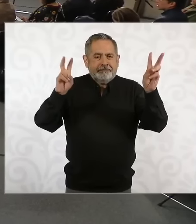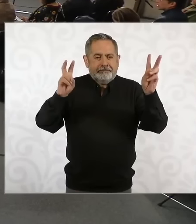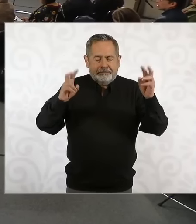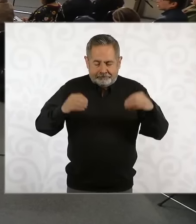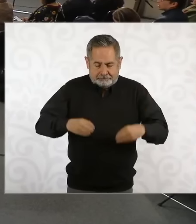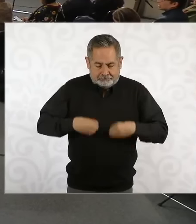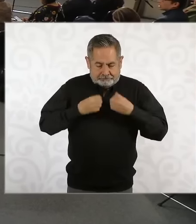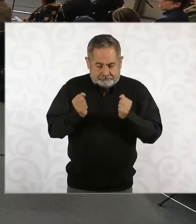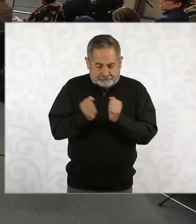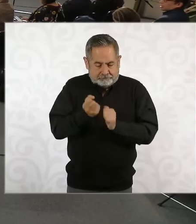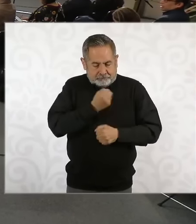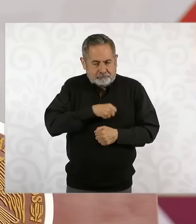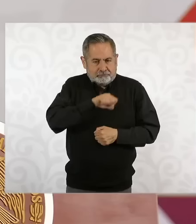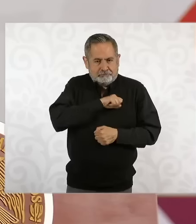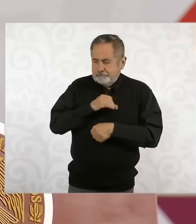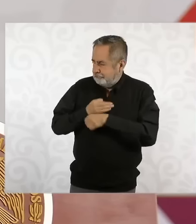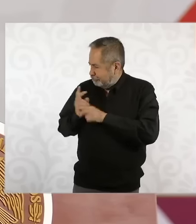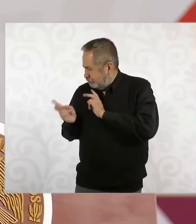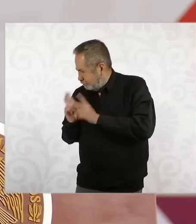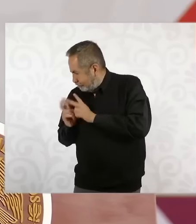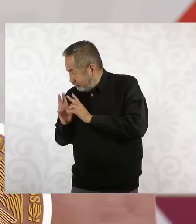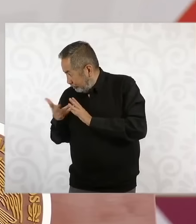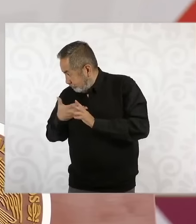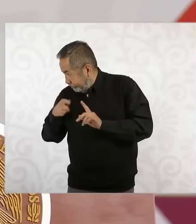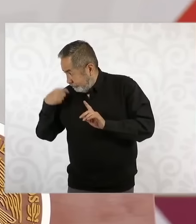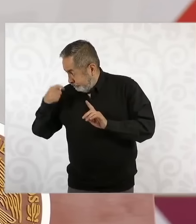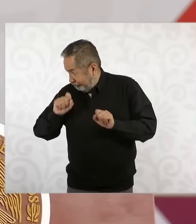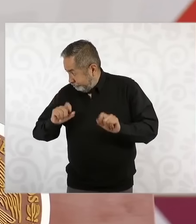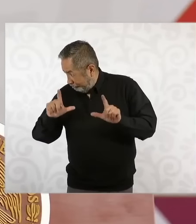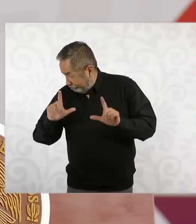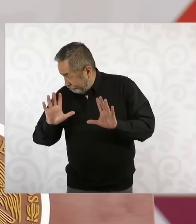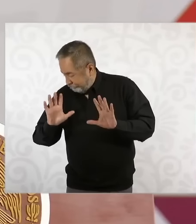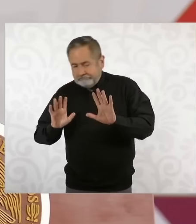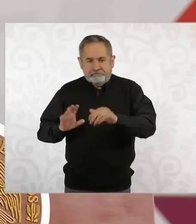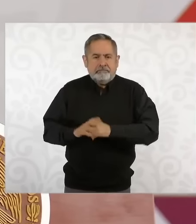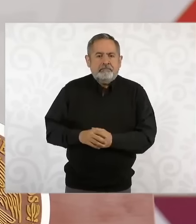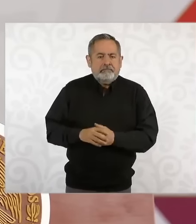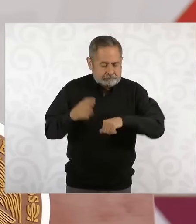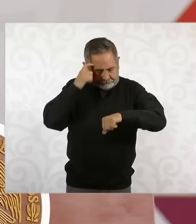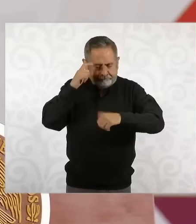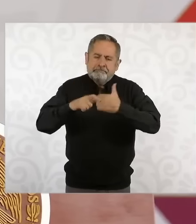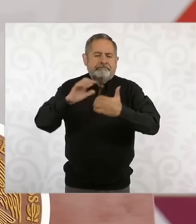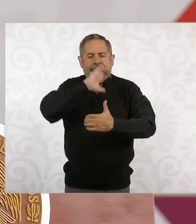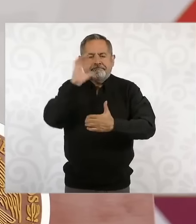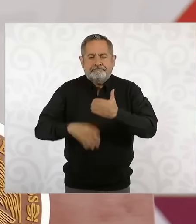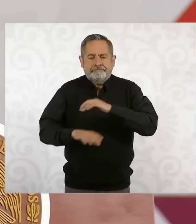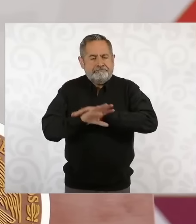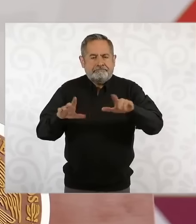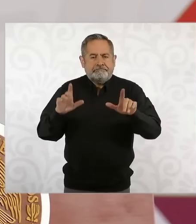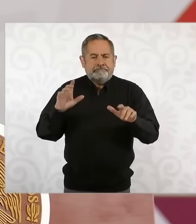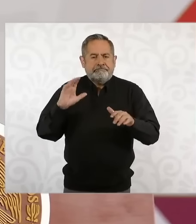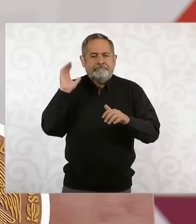preguntaba Belmont si teníamos los videos. Bueno, yo creo que ya no. Ahora cerró,